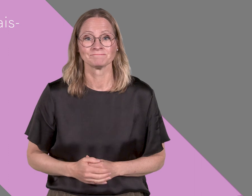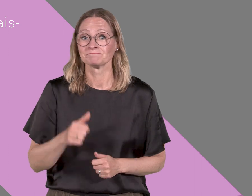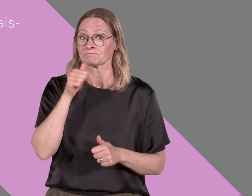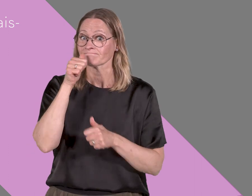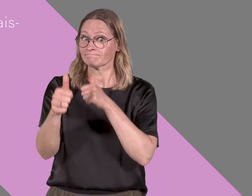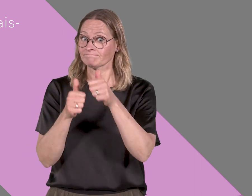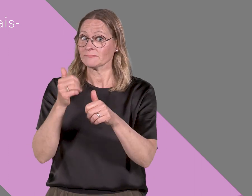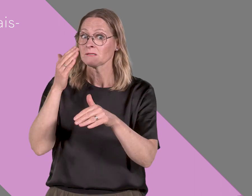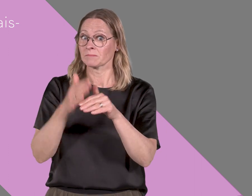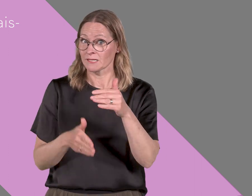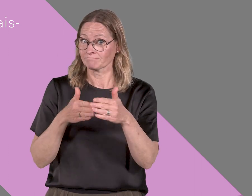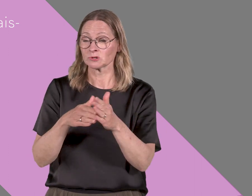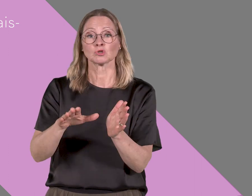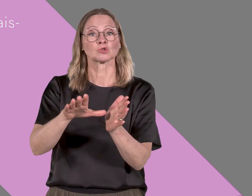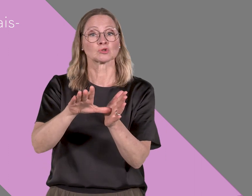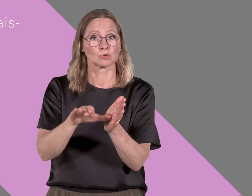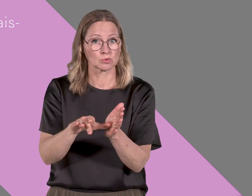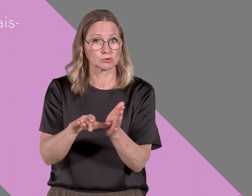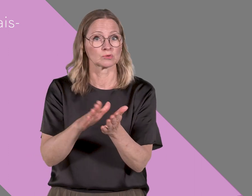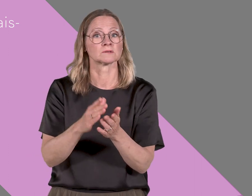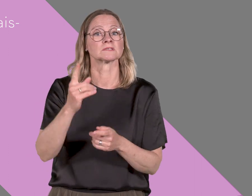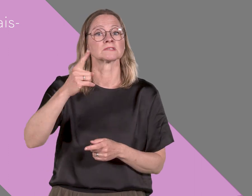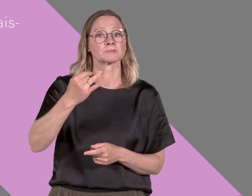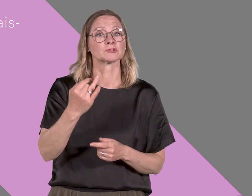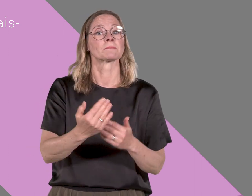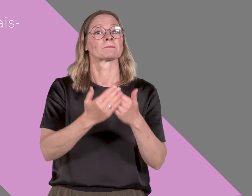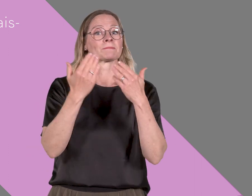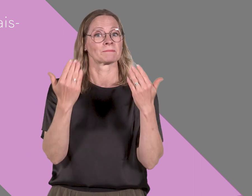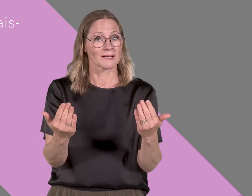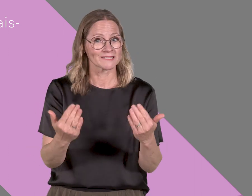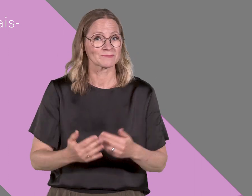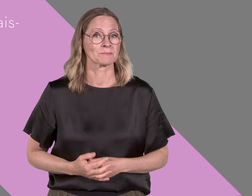Ilmoittautuminen päättyy 17.9.2023.